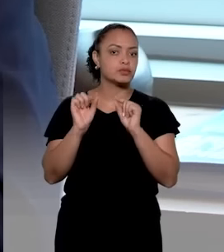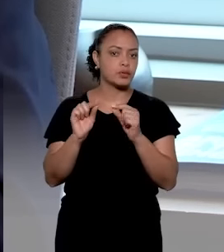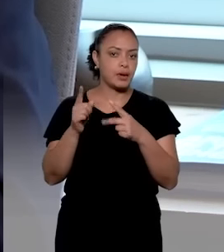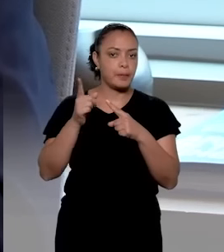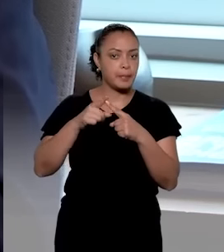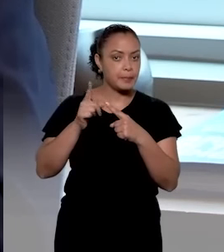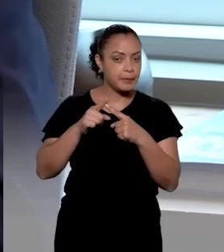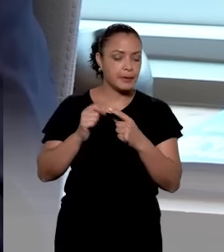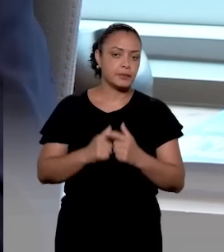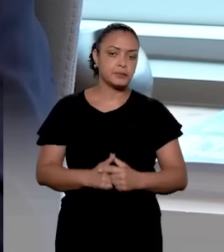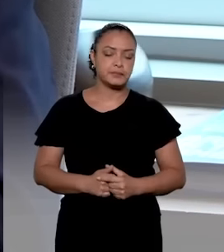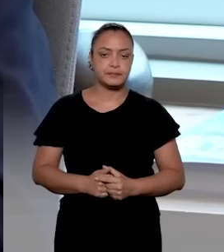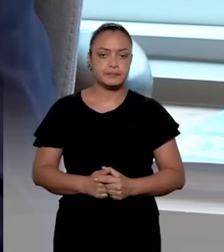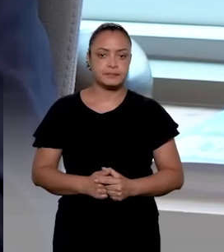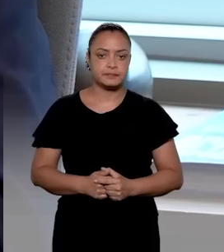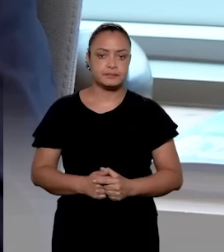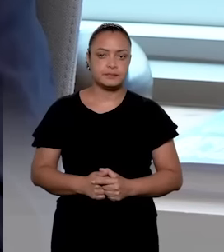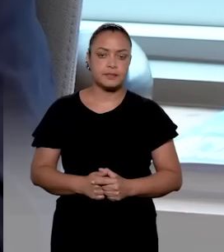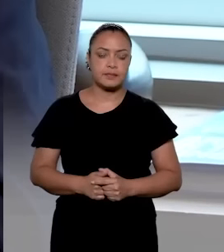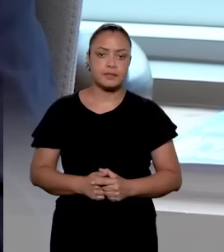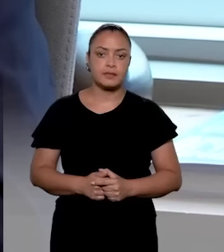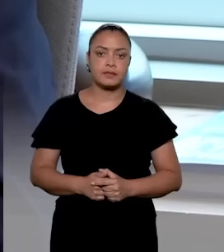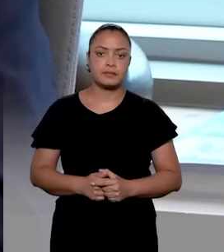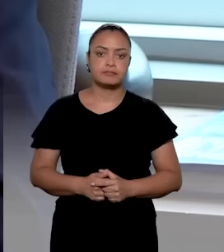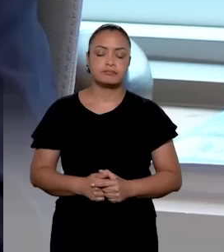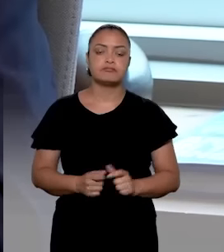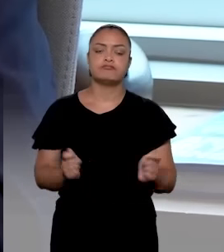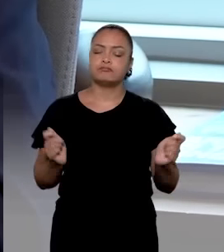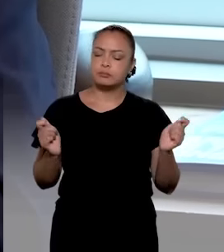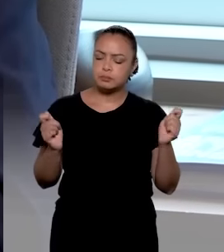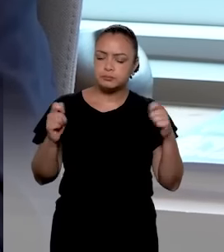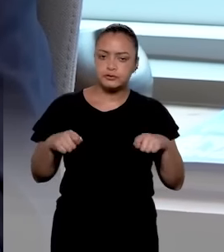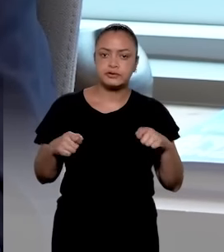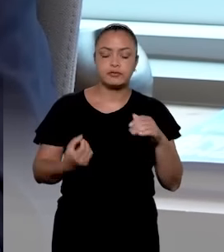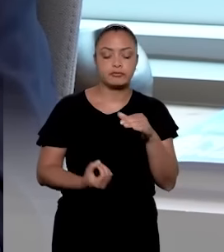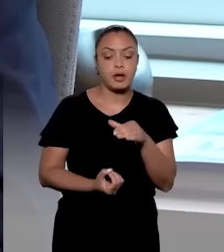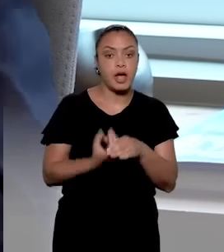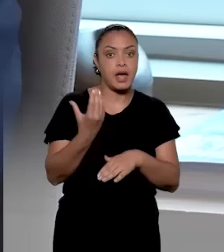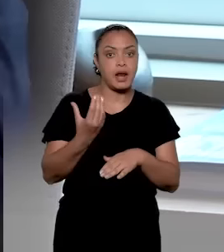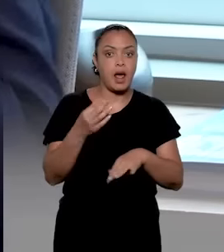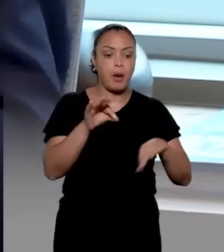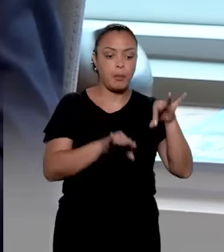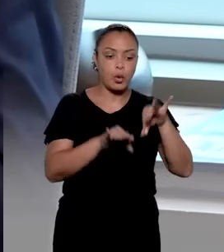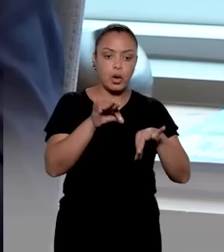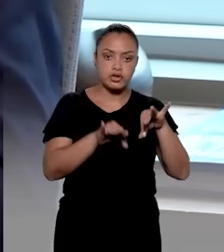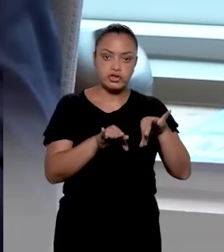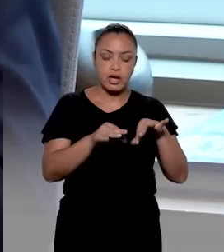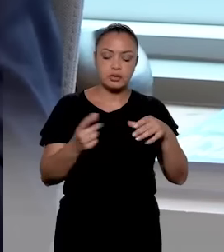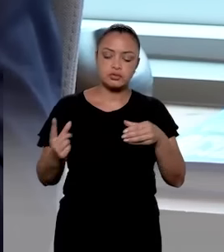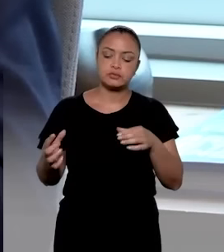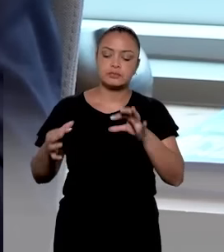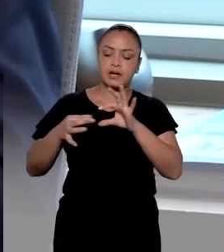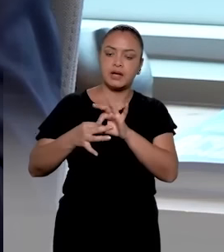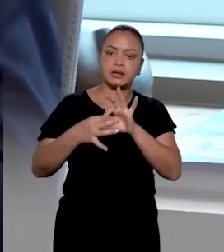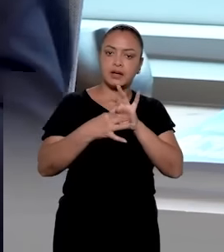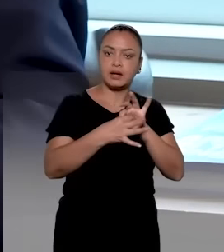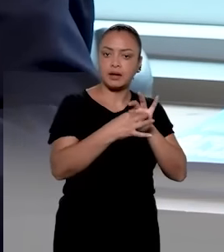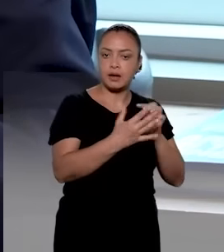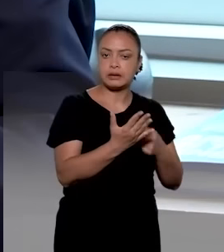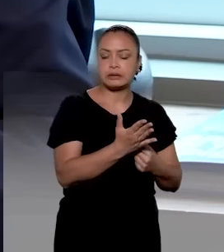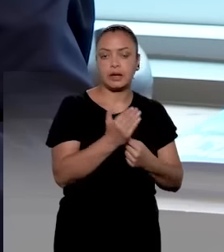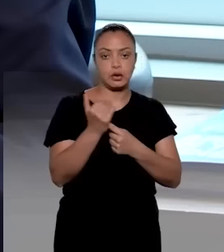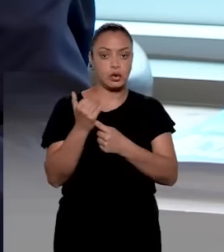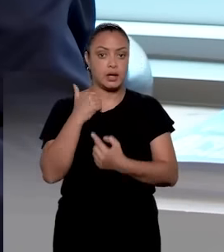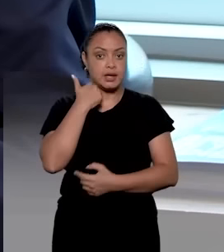mostra duas coisas. Primeiro, como é possível você criar programas integrados com base em tecnologia